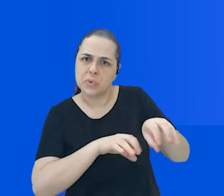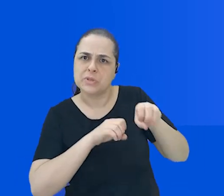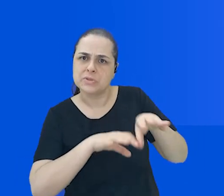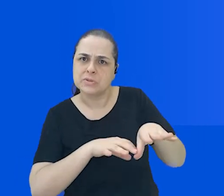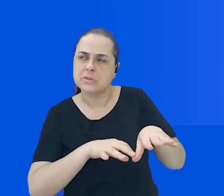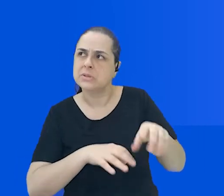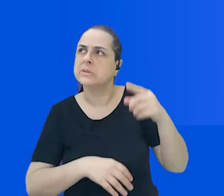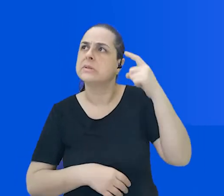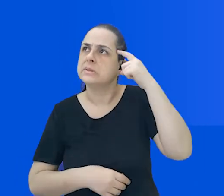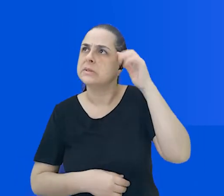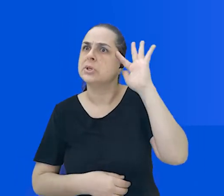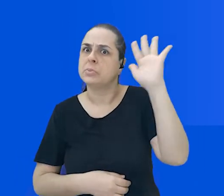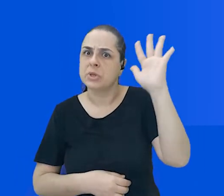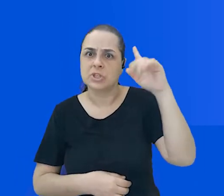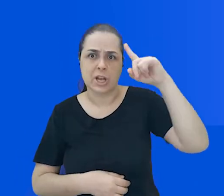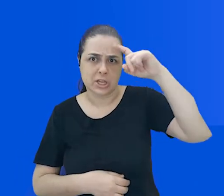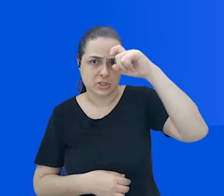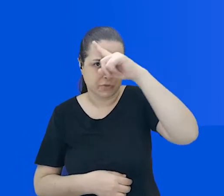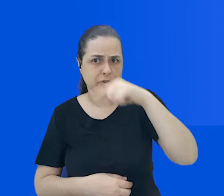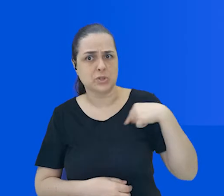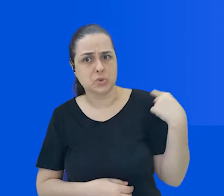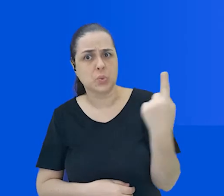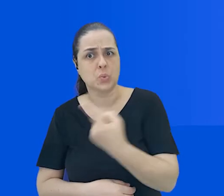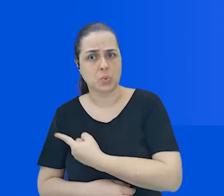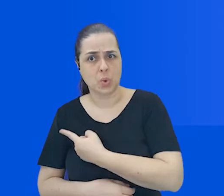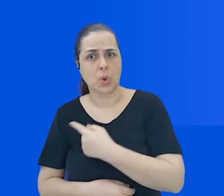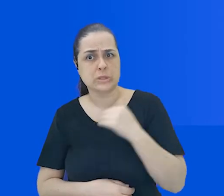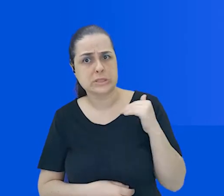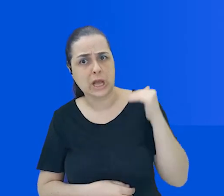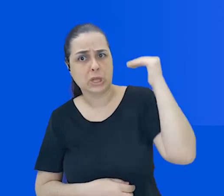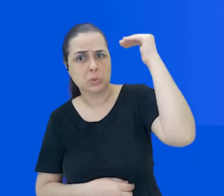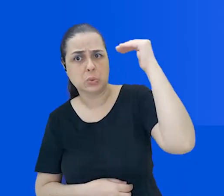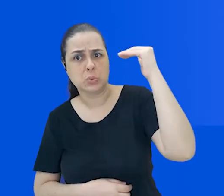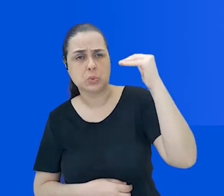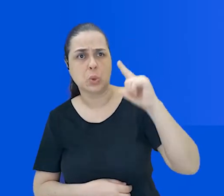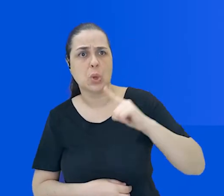O quanto é difícil pra gente que já cristalizou uma série de coisas, né?